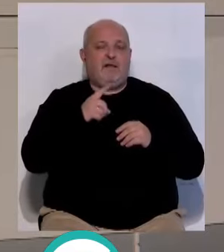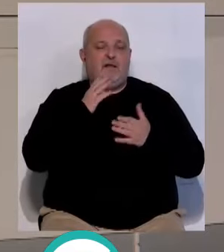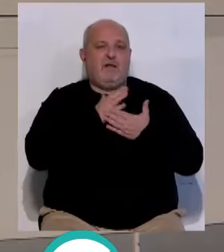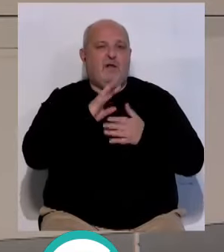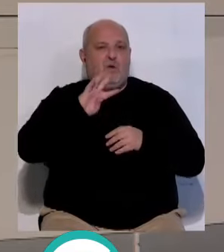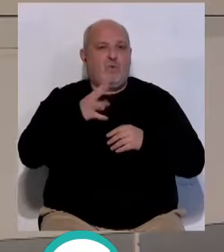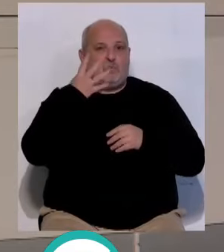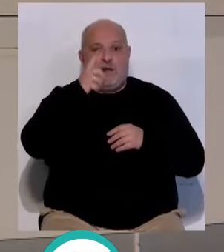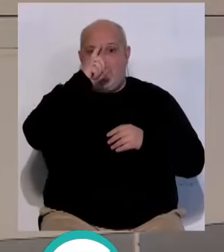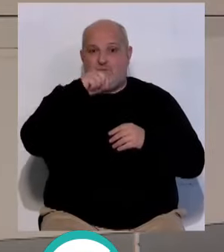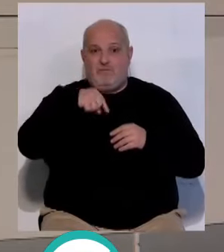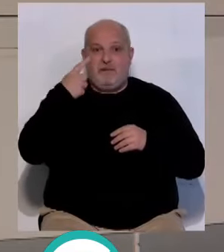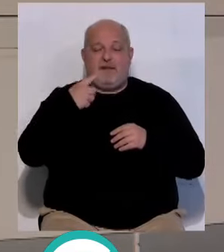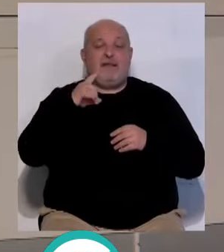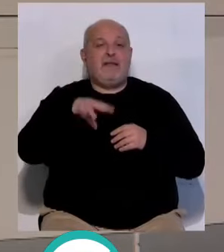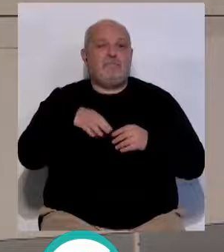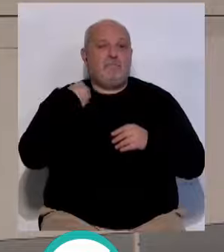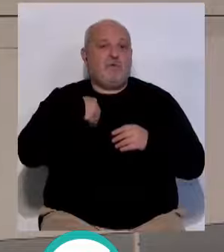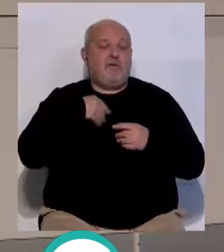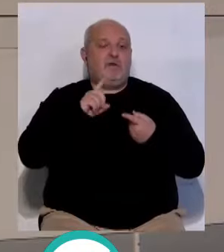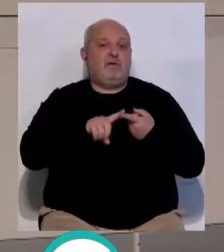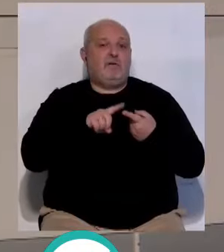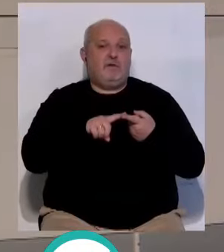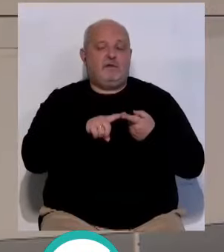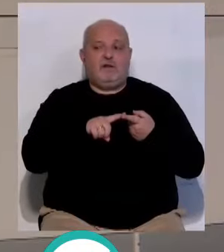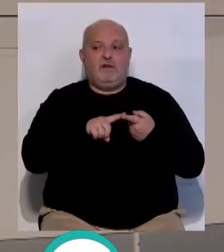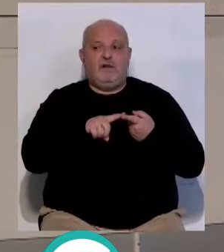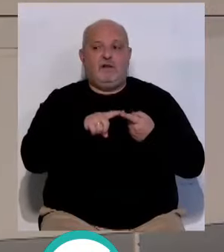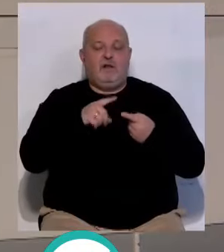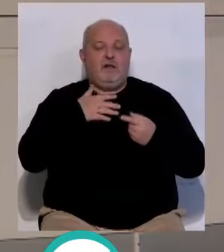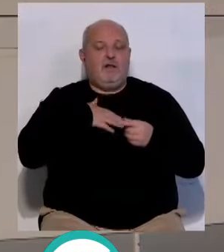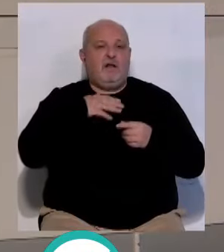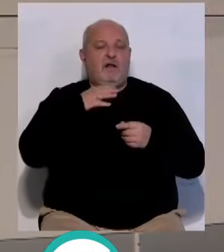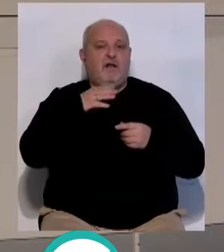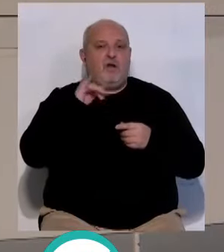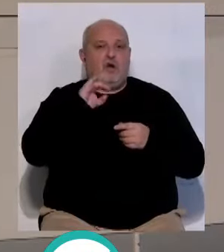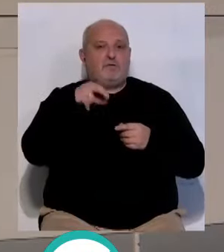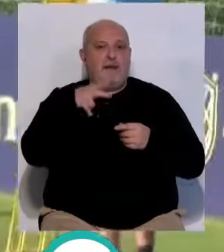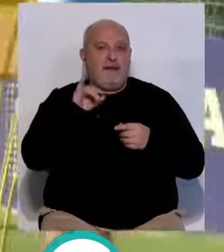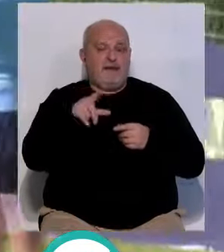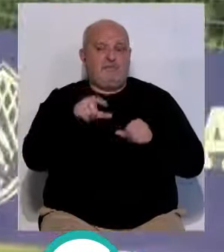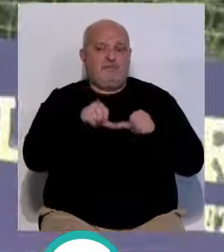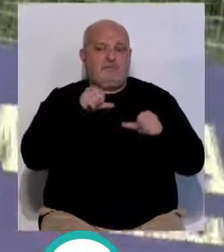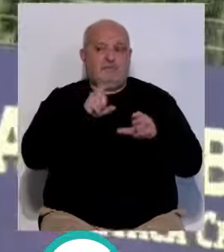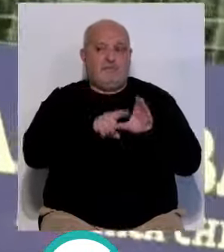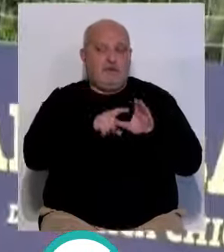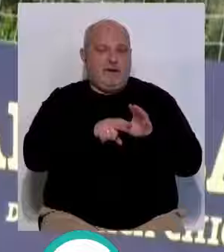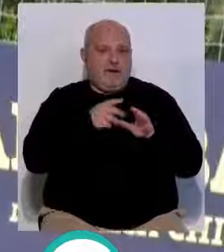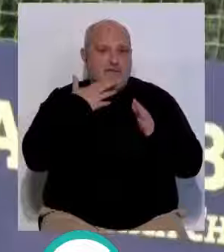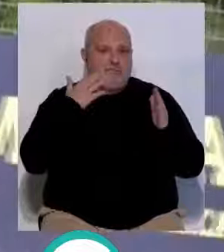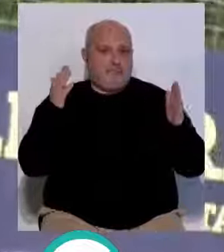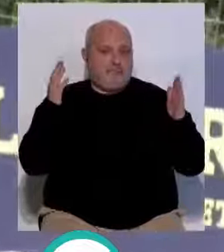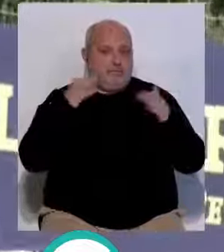temporada consecutiva hablamos en primer lugar del centrocampista roteño José Mari que si miramos la